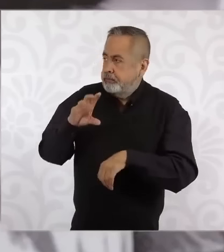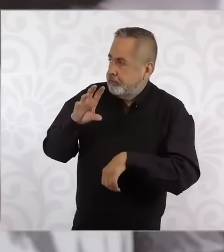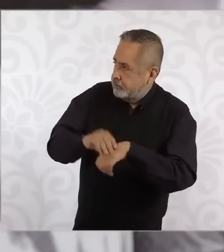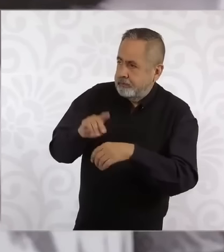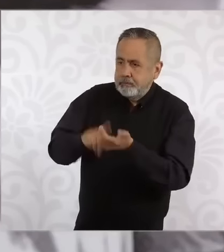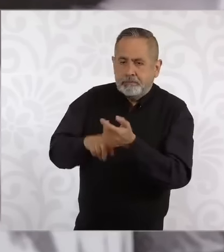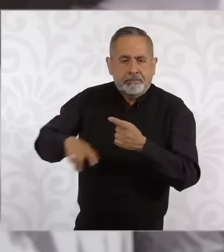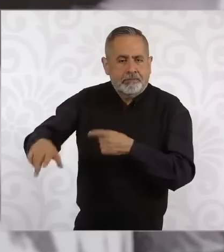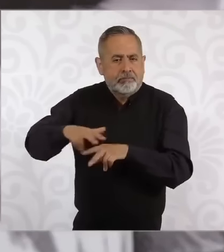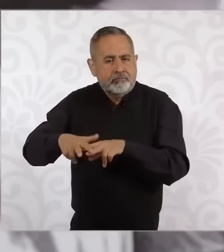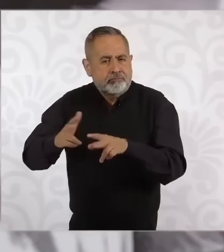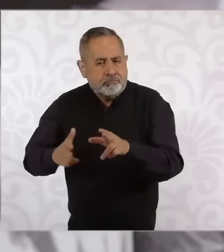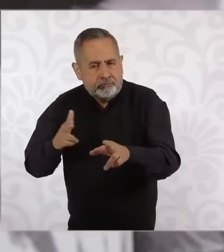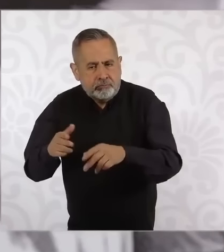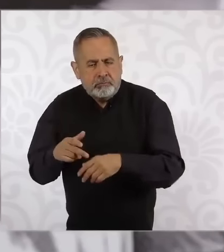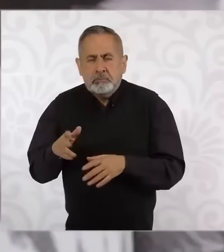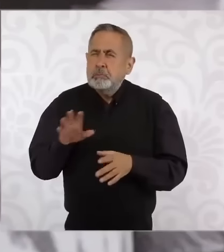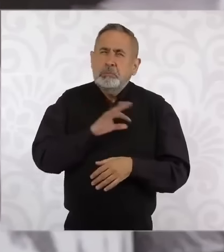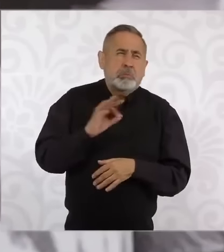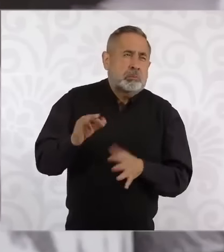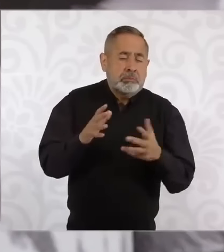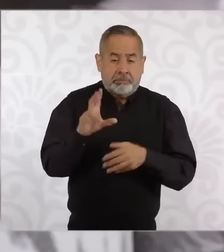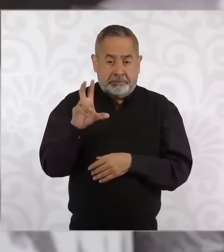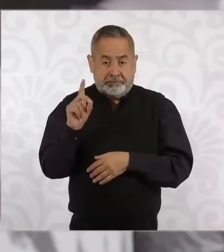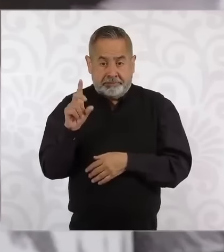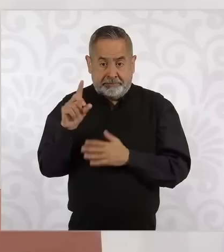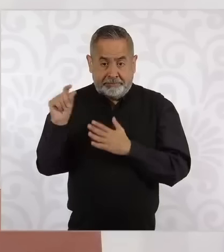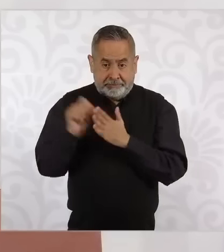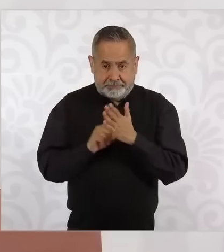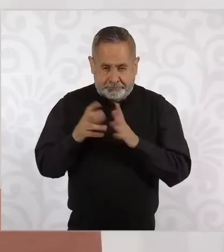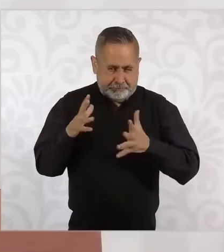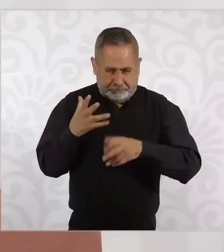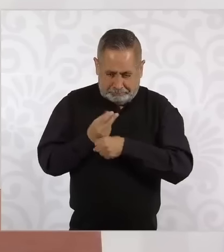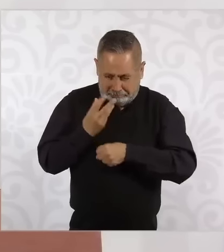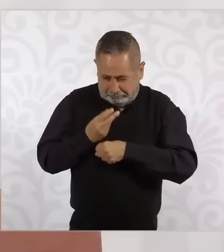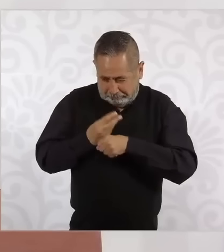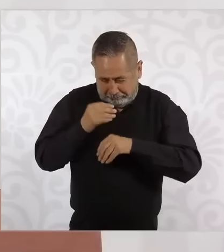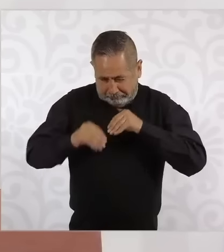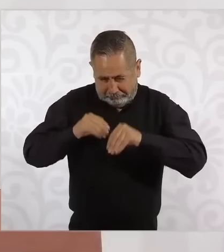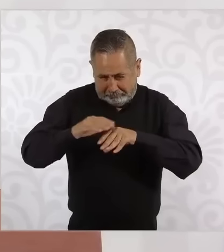Estamos esperando una ejecución de alrededor de 30 meses. Eh, estamos esperando también 800